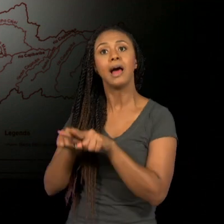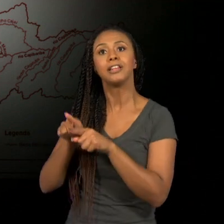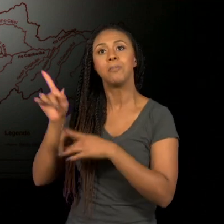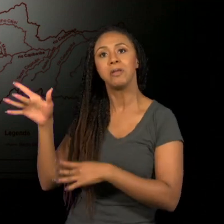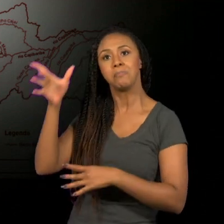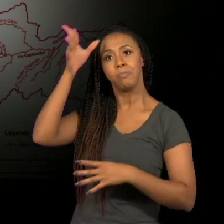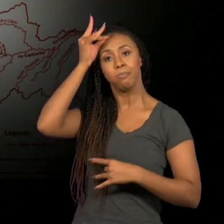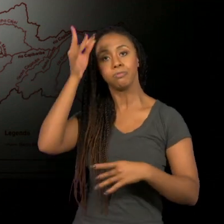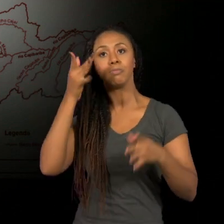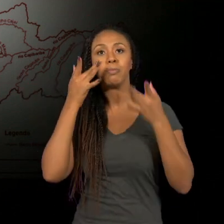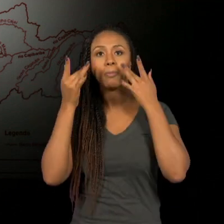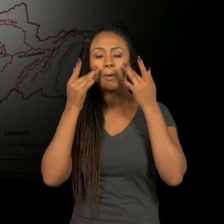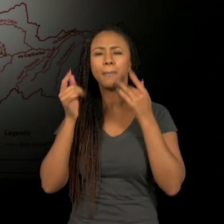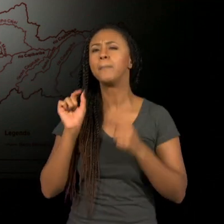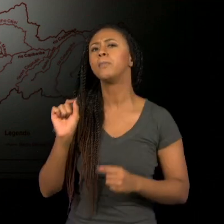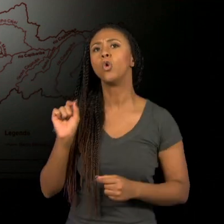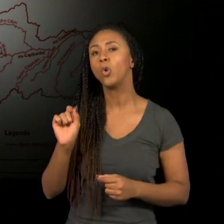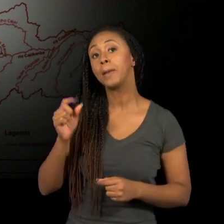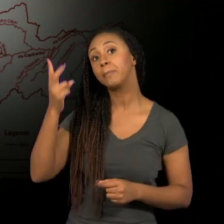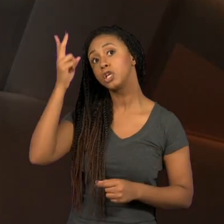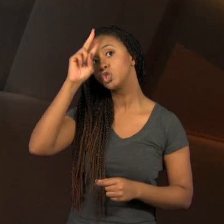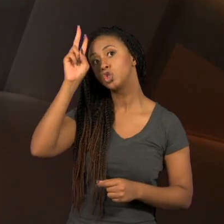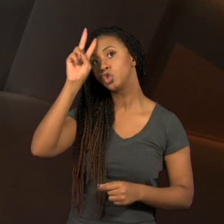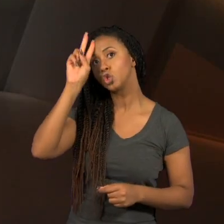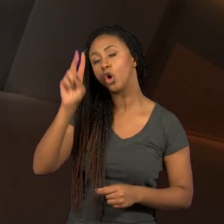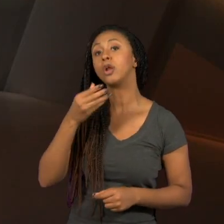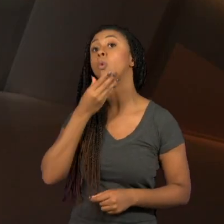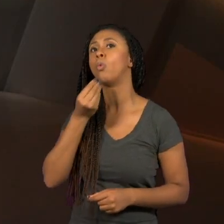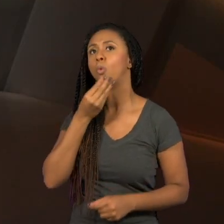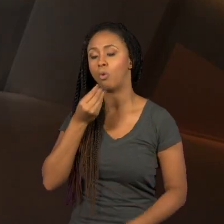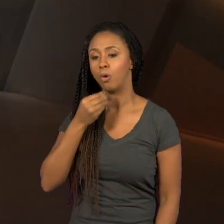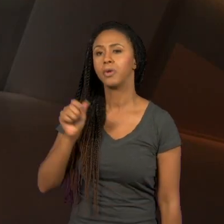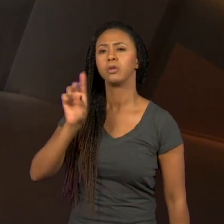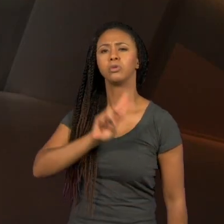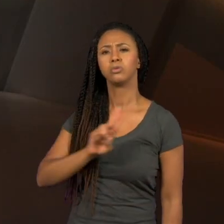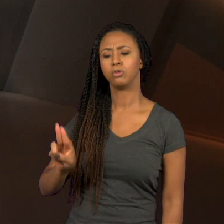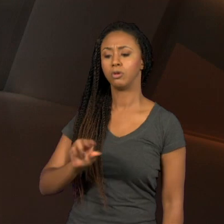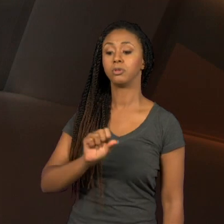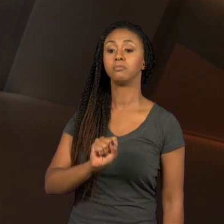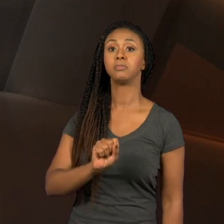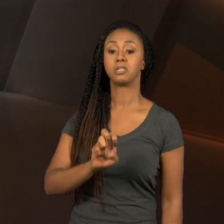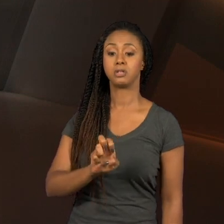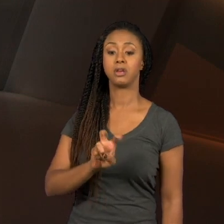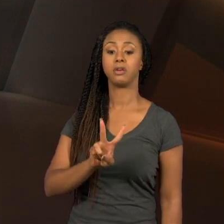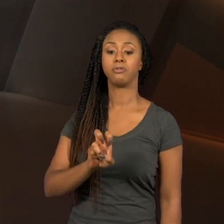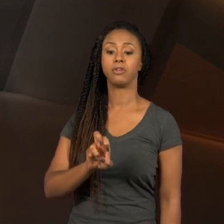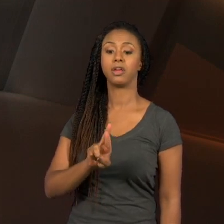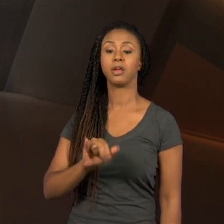TRAJETÓRIA DE SEVERINO. SEVERINO, É UM RETIRANTE. E QUAL É A TRAJETÓRIA DE SEVERINO? A TRAJETÓRIA